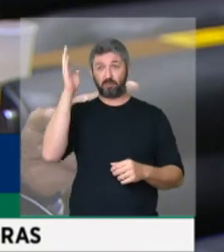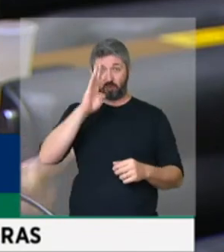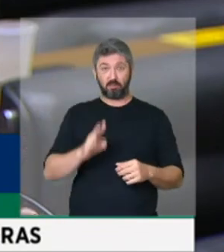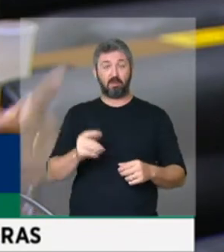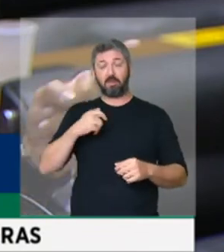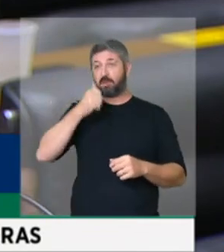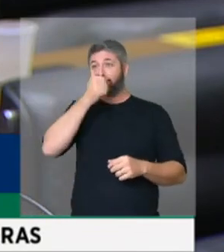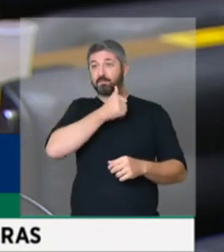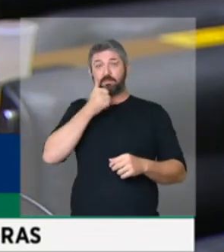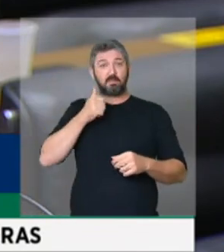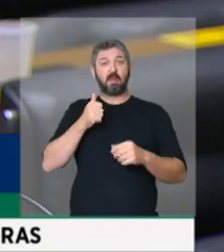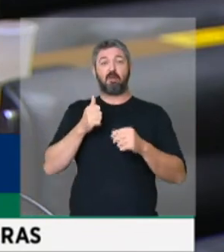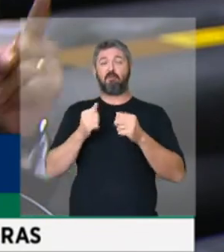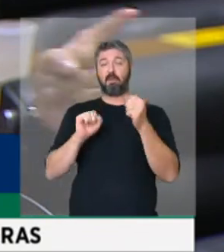DE CHUVA E O BRASIL VAI TER